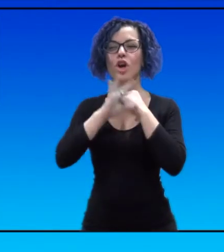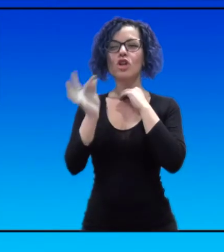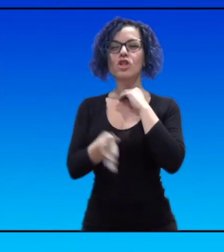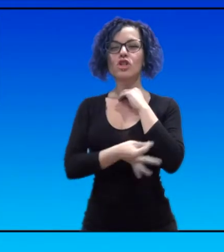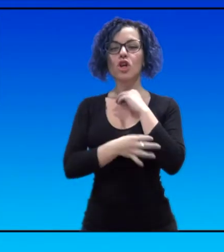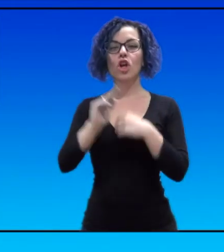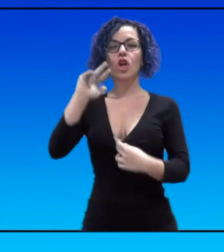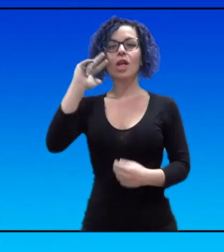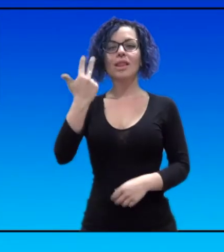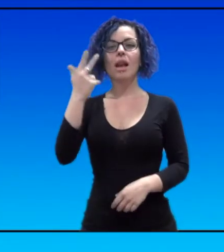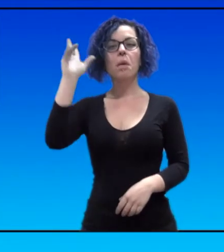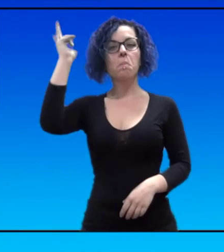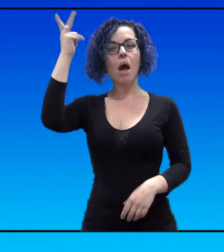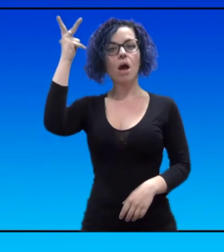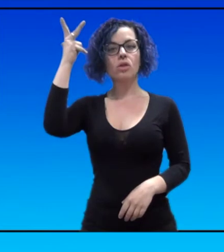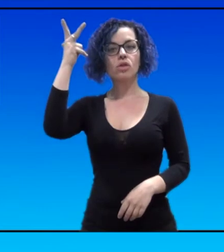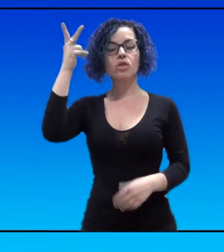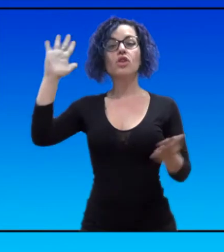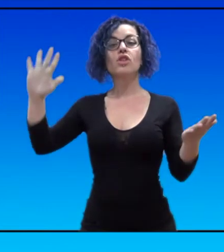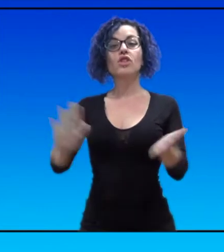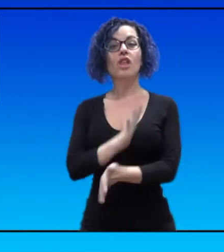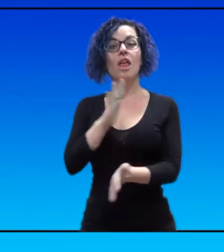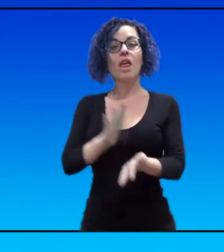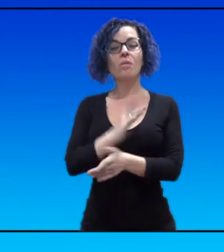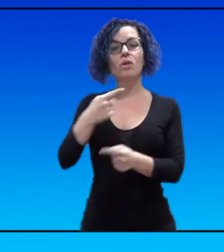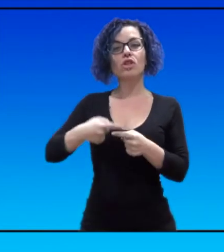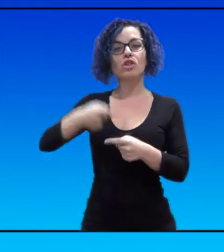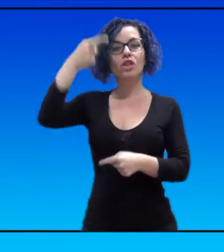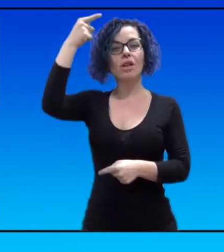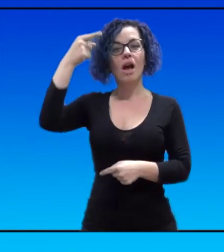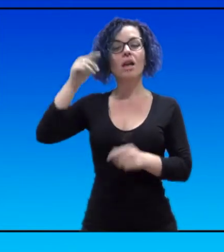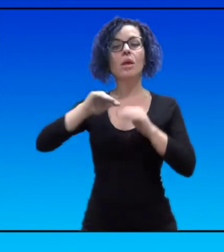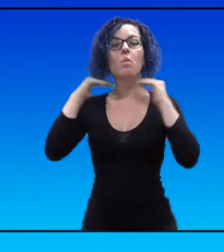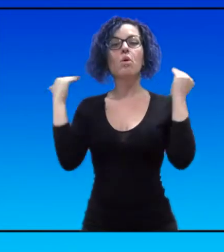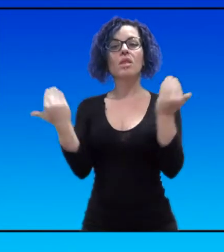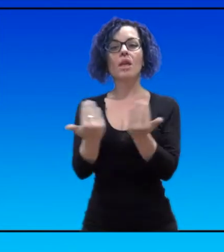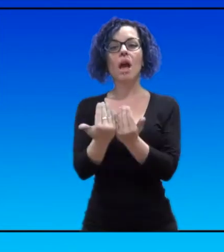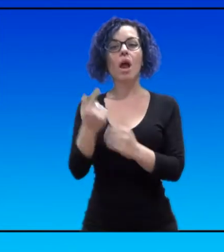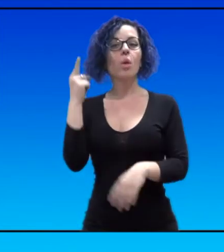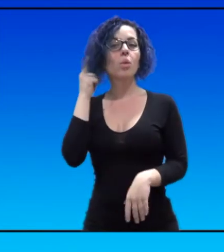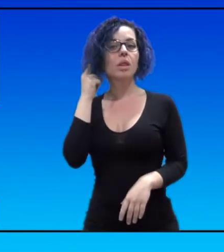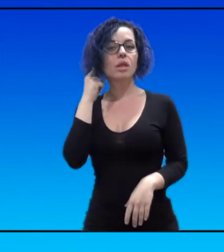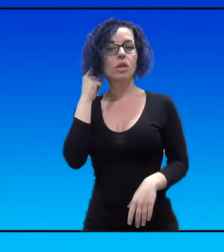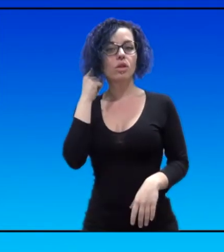che il 3 Marzo si è celebrata la Giornata Mondiale dell'Udito.